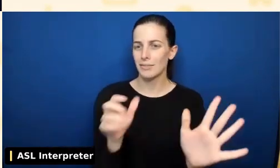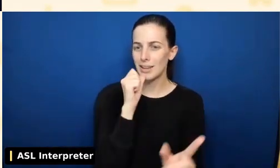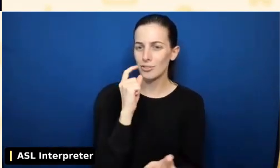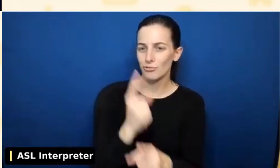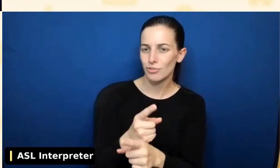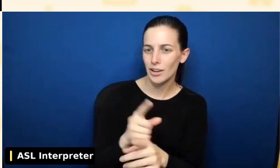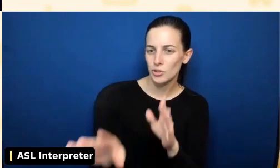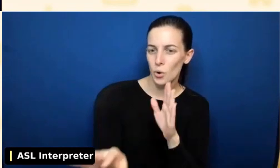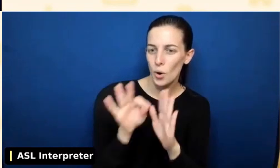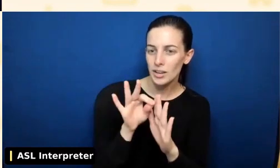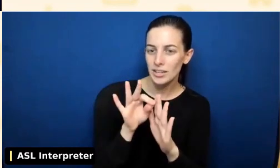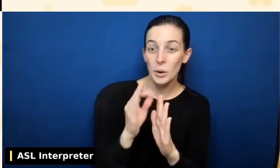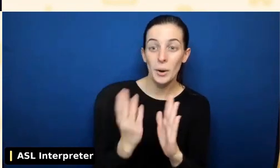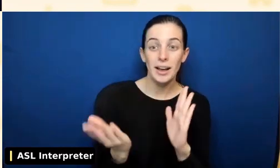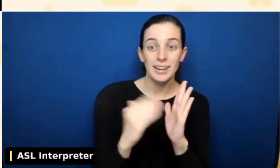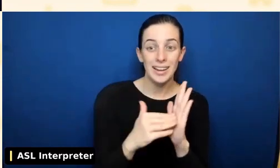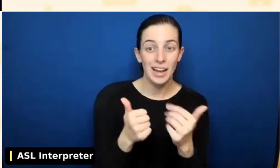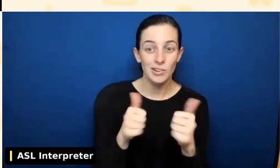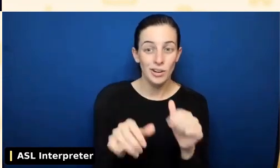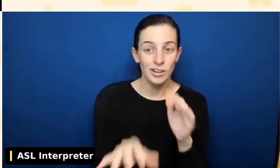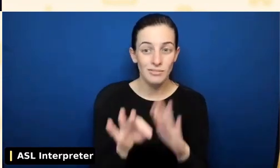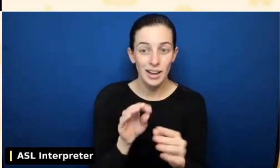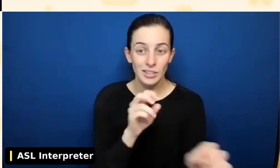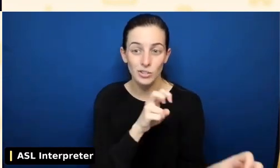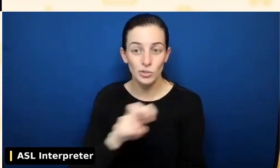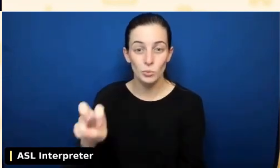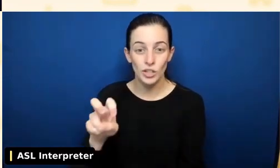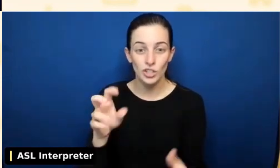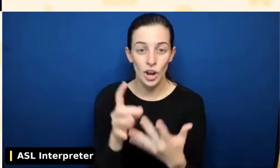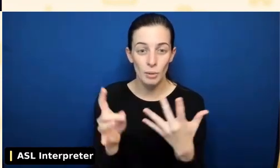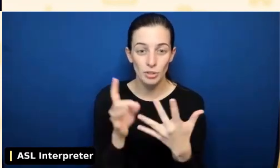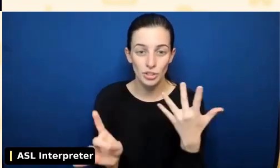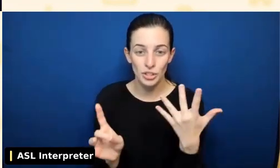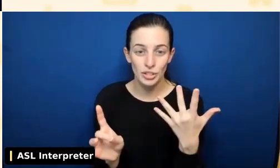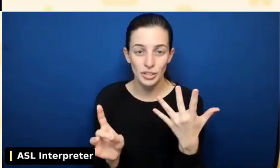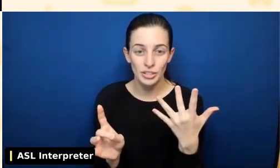Luego lo que hice fue probar esa opción de cambio sólo para ver cómo era. Voiceover pareció manejarlo bastante bien.